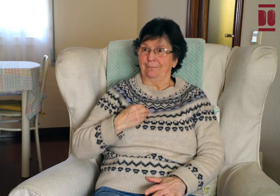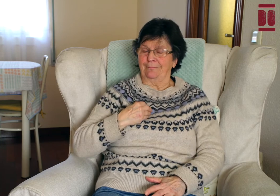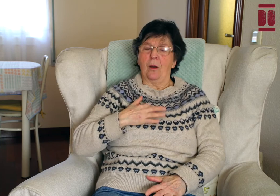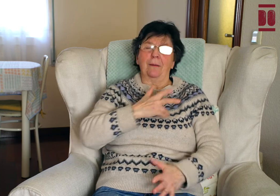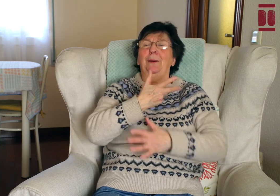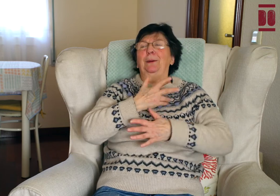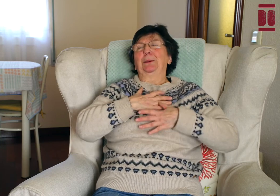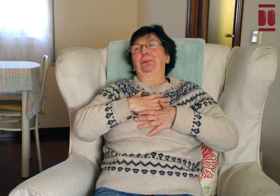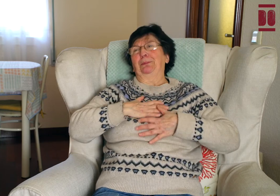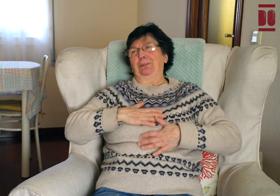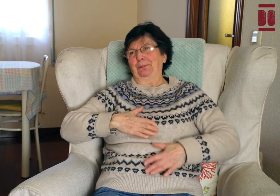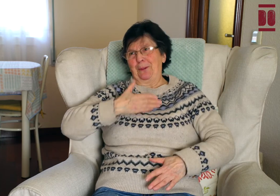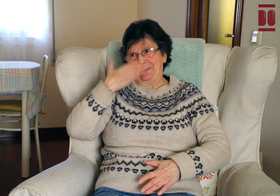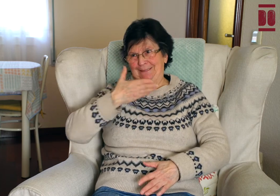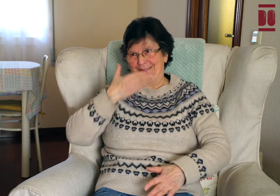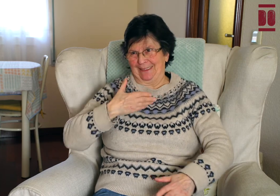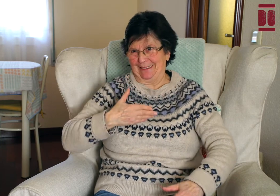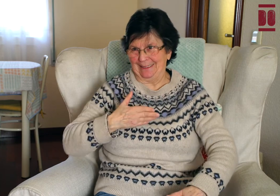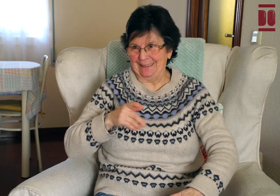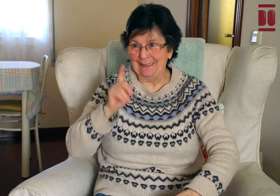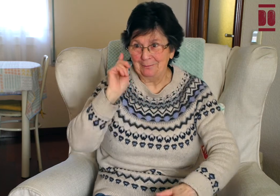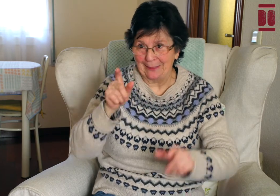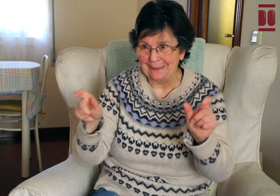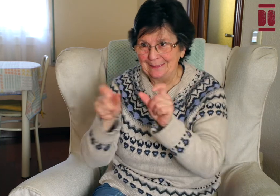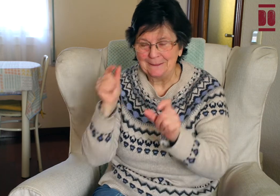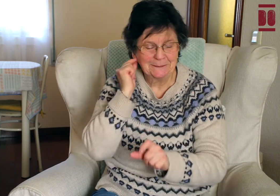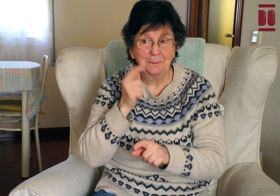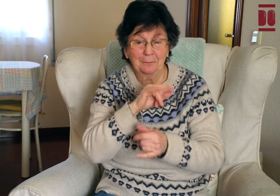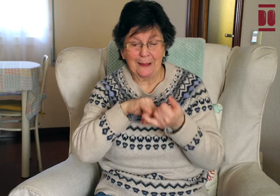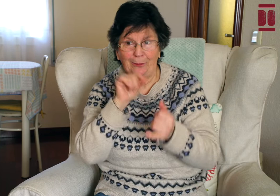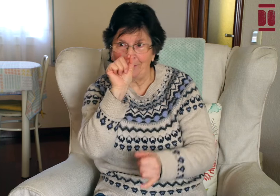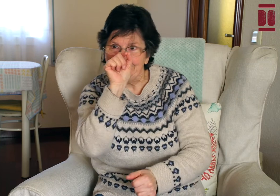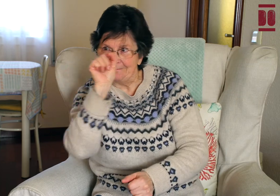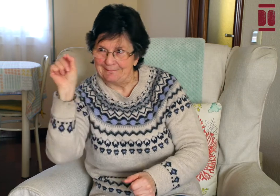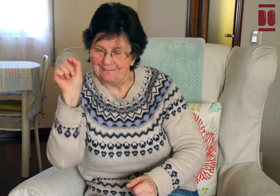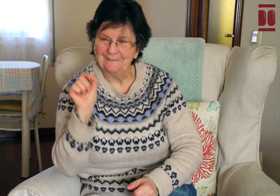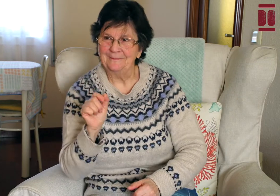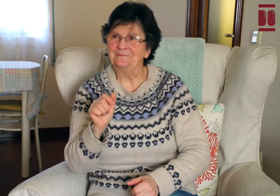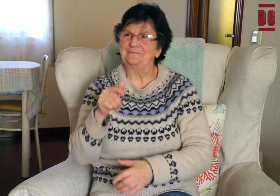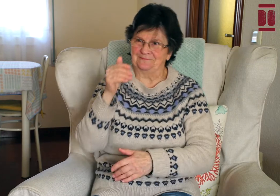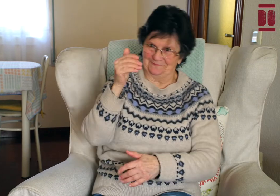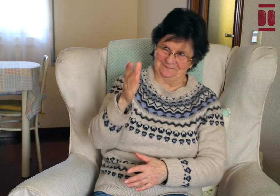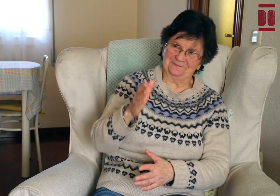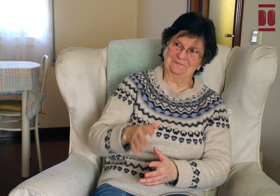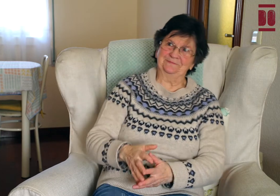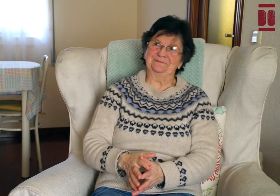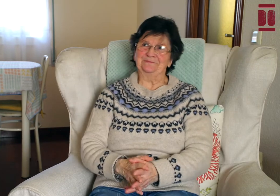Para los dos fue un alivio saber que era oyente al ver que la niña escuchó el sonido de la televisión cuando mi marido lo subió.